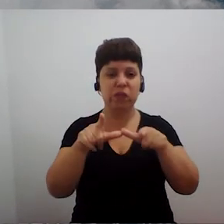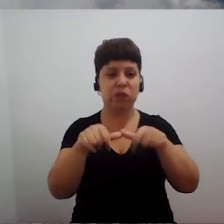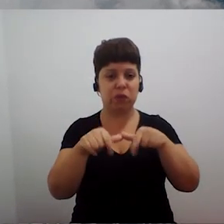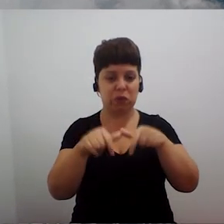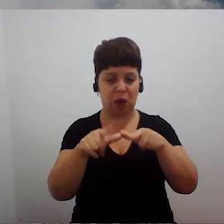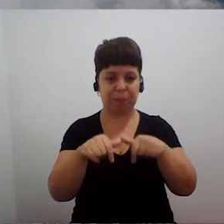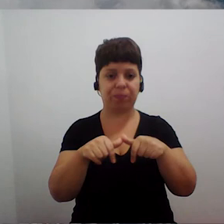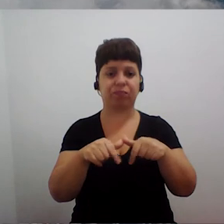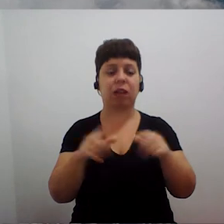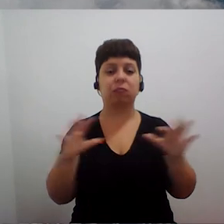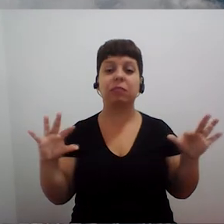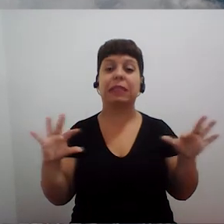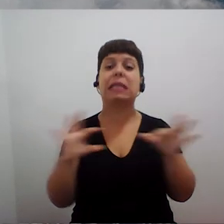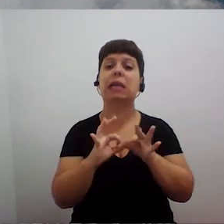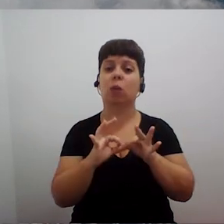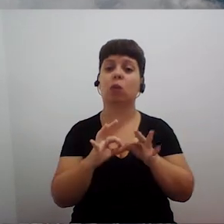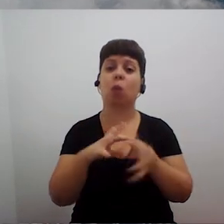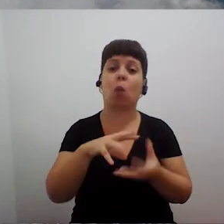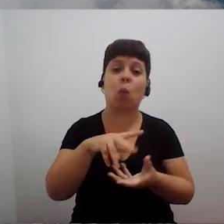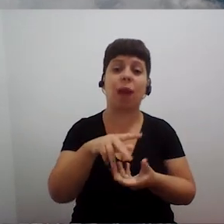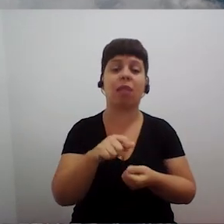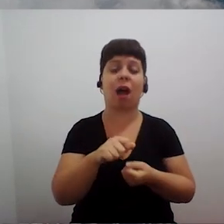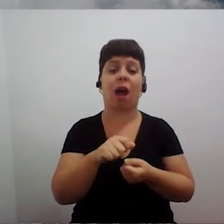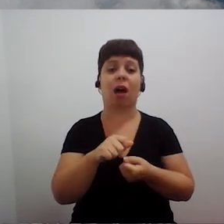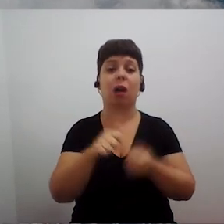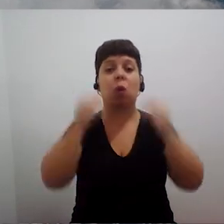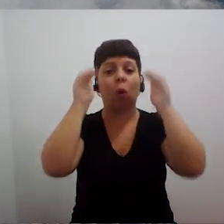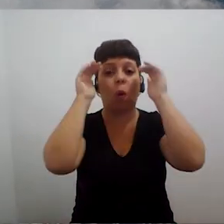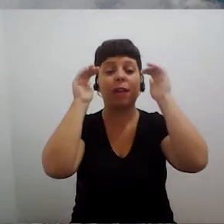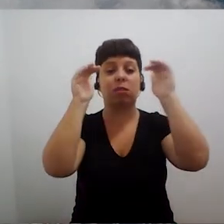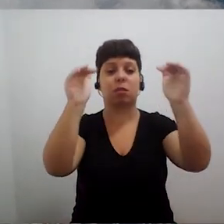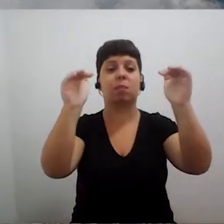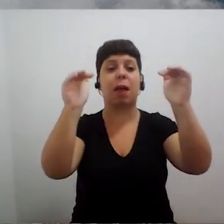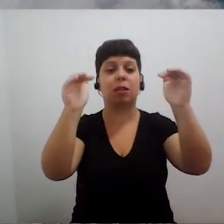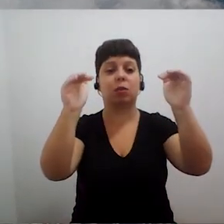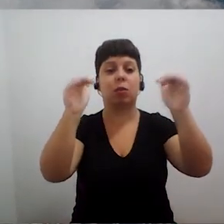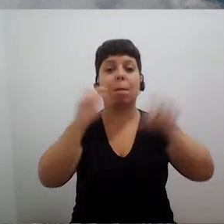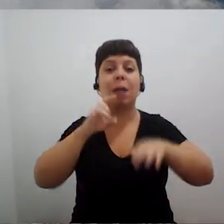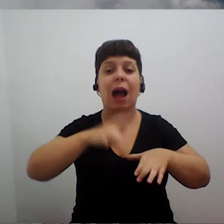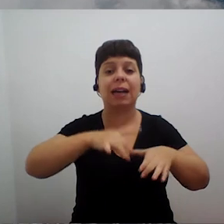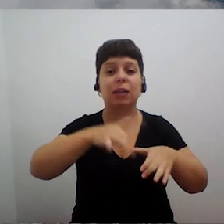de algum modo se ligam com a terra com o respeito pela agricultura e uma das coisas mais